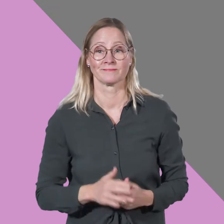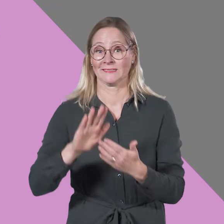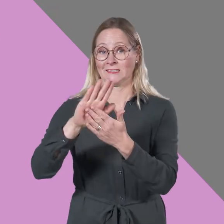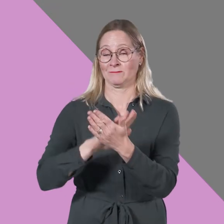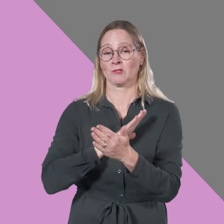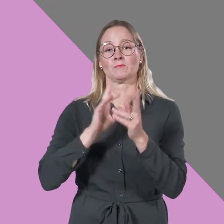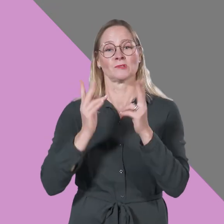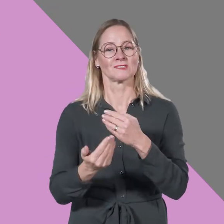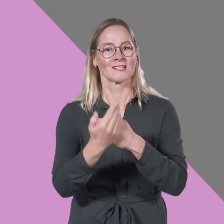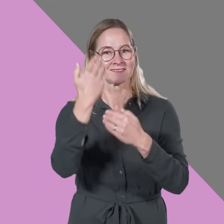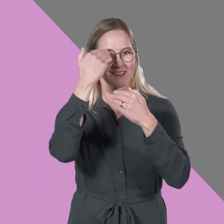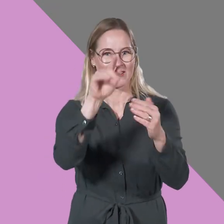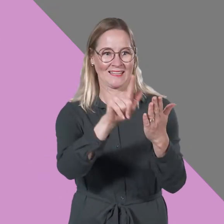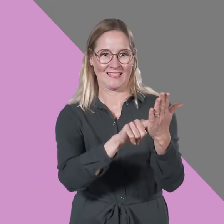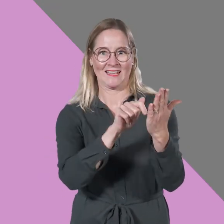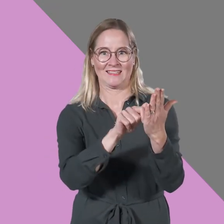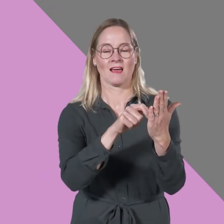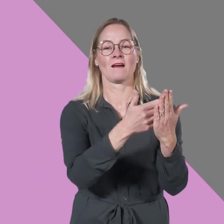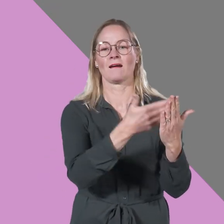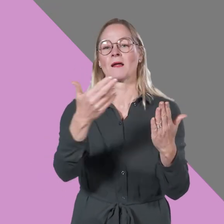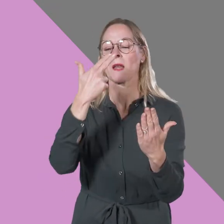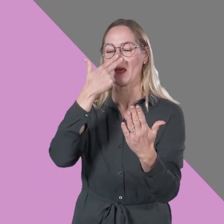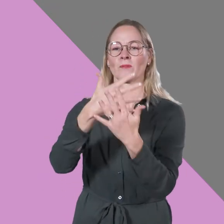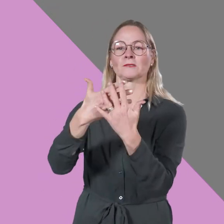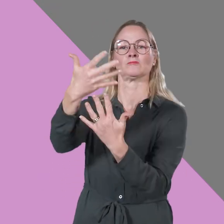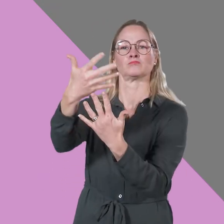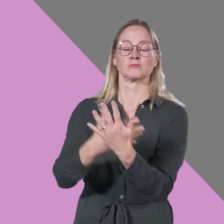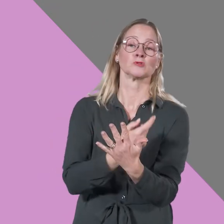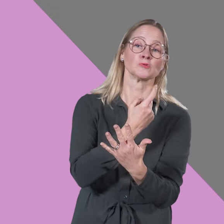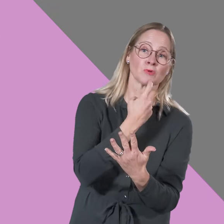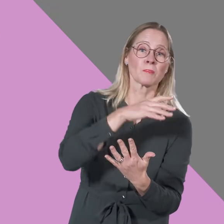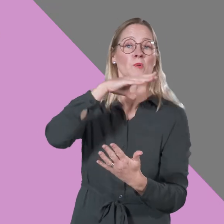Myös asiakastiedotekirjeet ovat nähtävillä sivustolla niin suomeksi, -